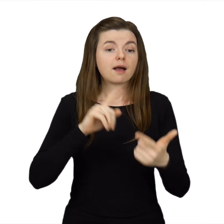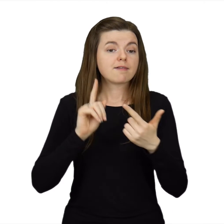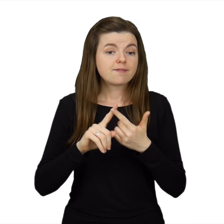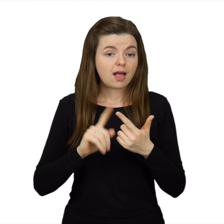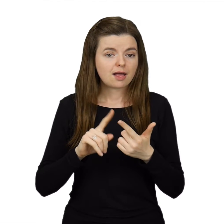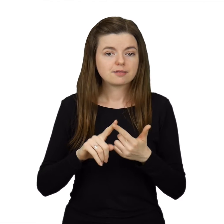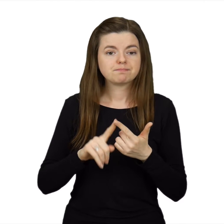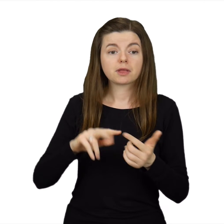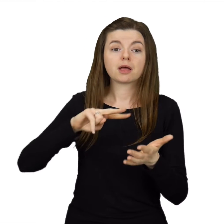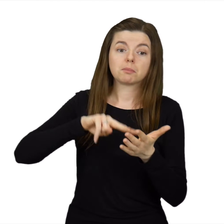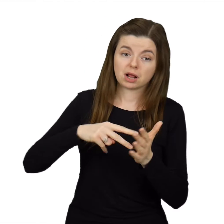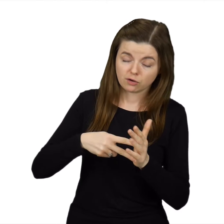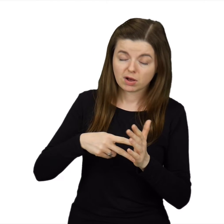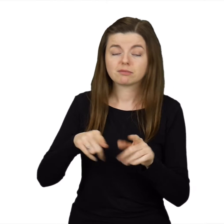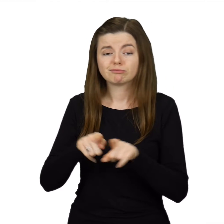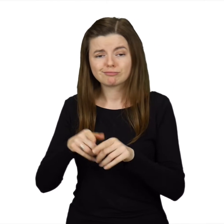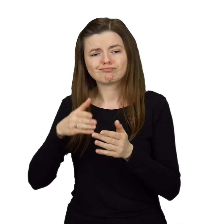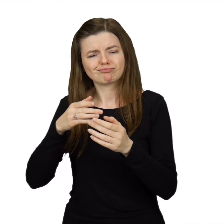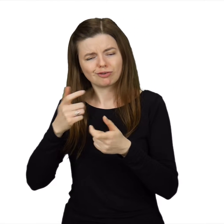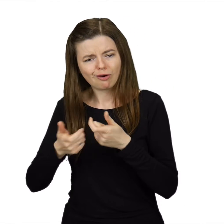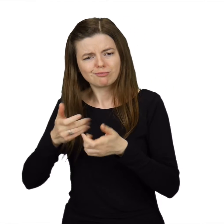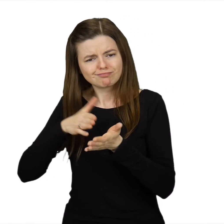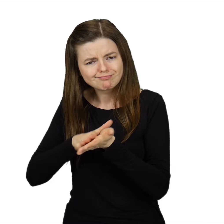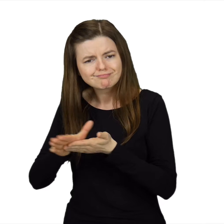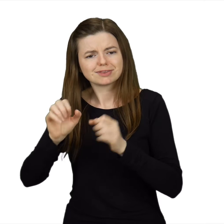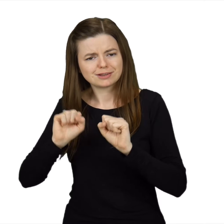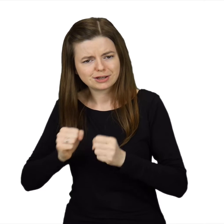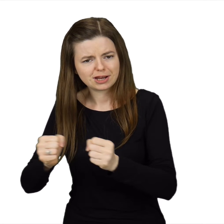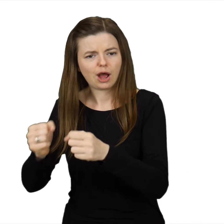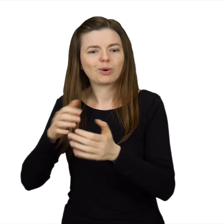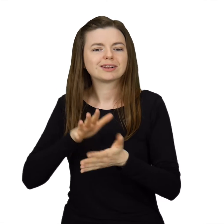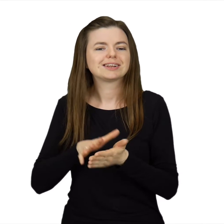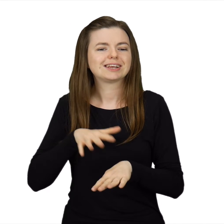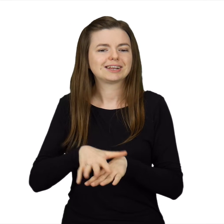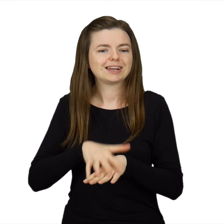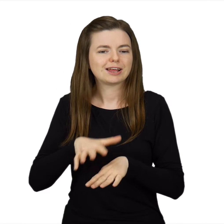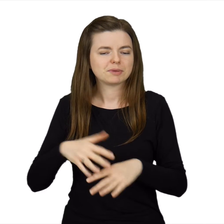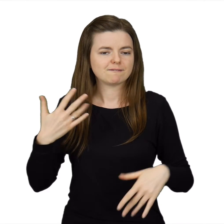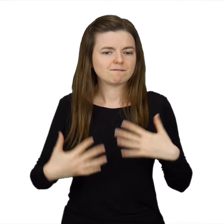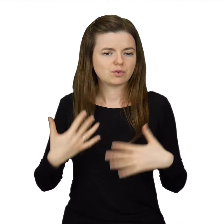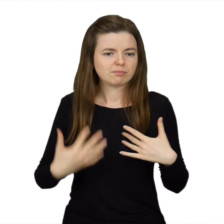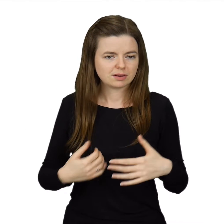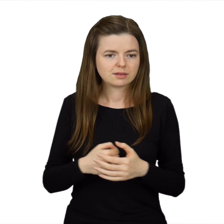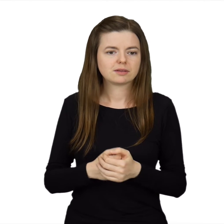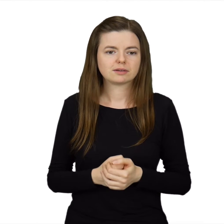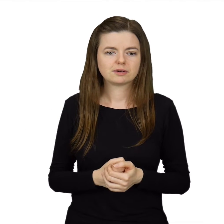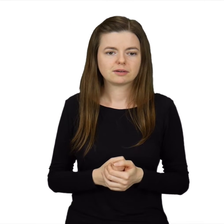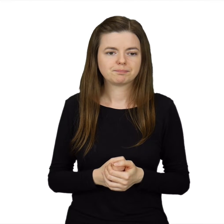planowanie, wdrażanie systemów informatycznych,